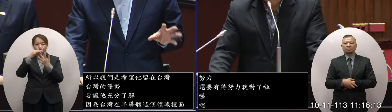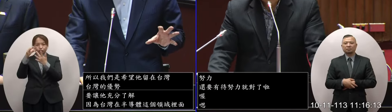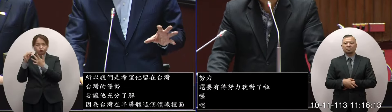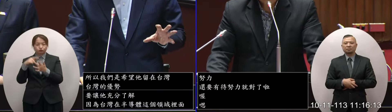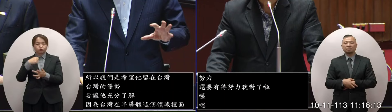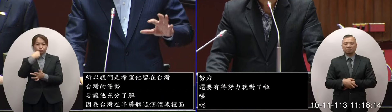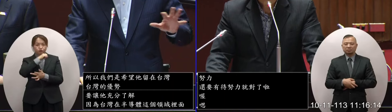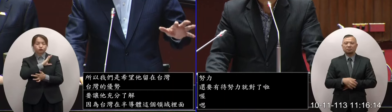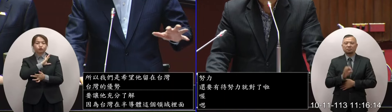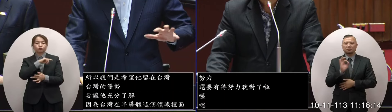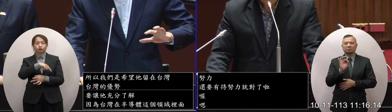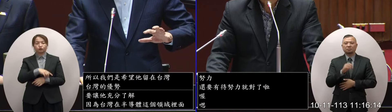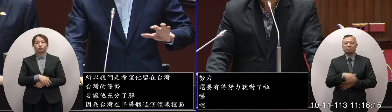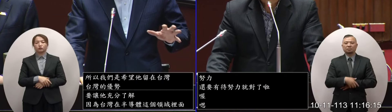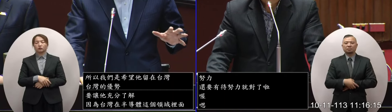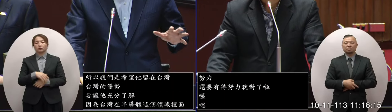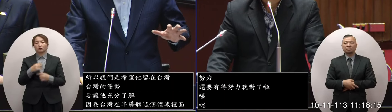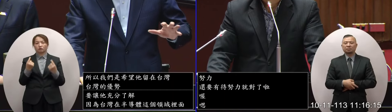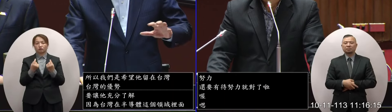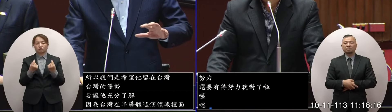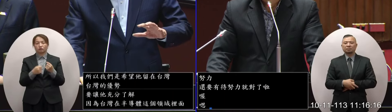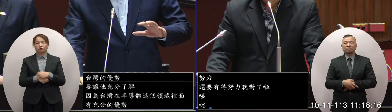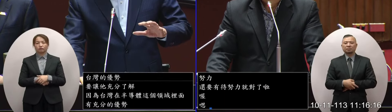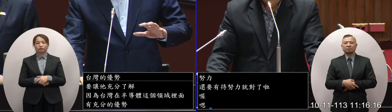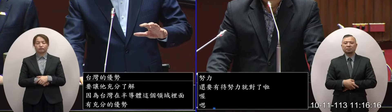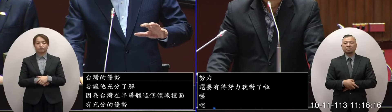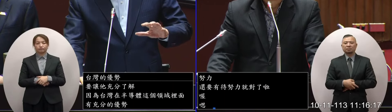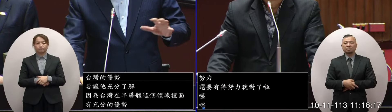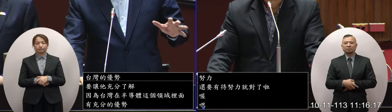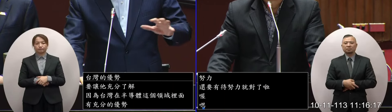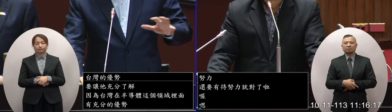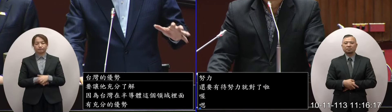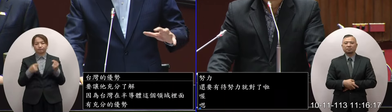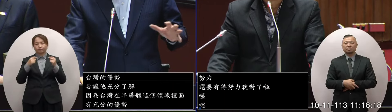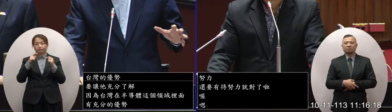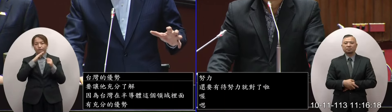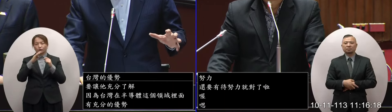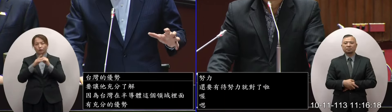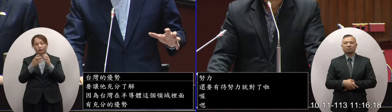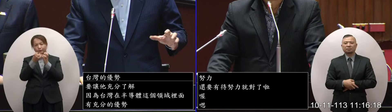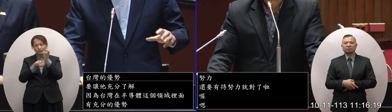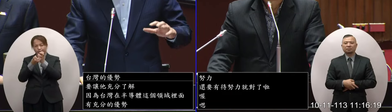但是還是因為有一些 這個 至少末節的事情